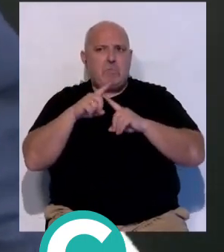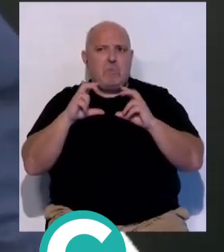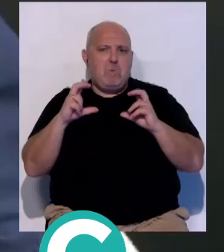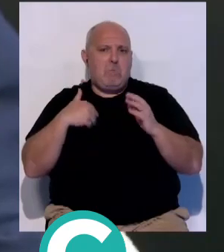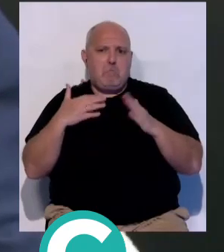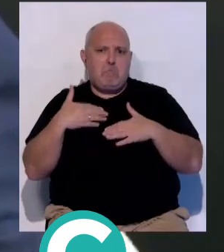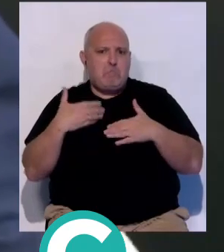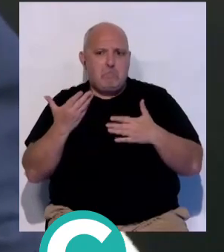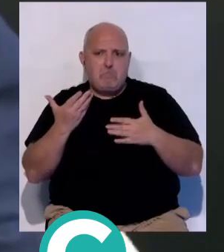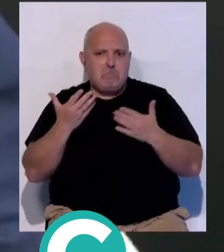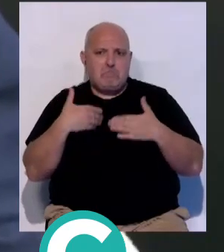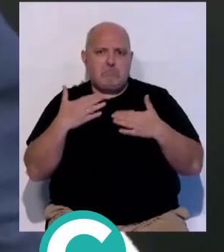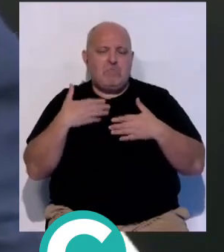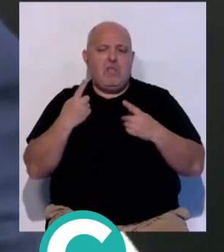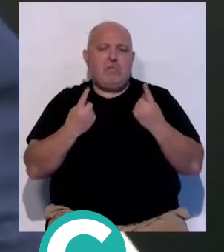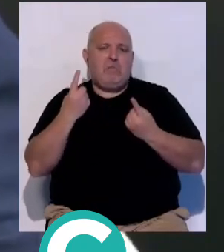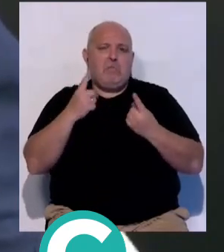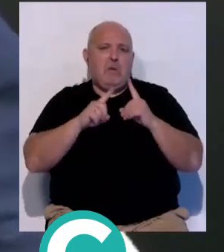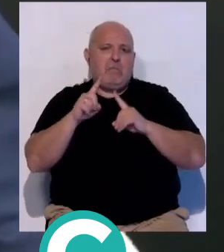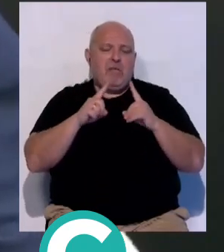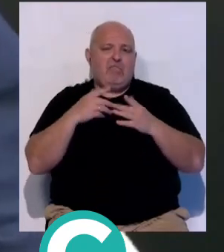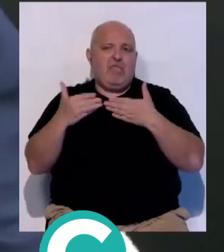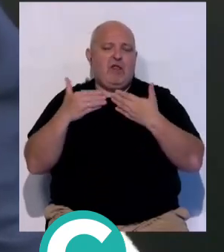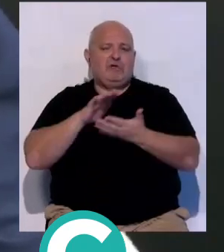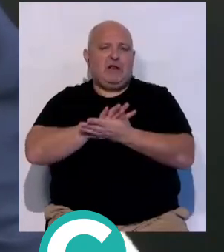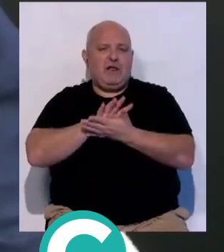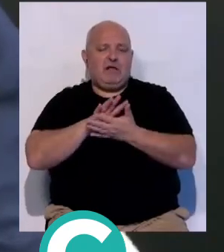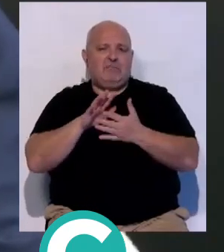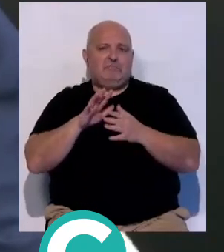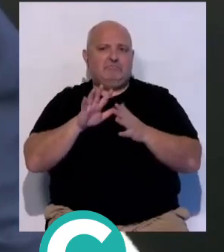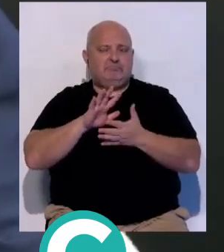haya habido Alguna algún incidente Pues hay un diálogo tranquilo suciedad hoy en día Si veo